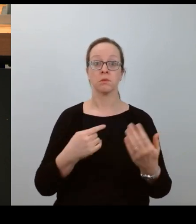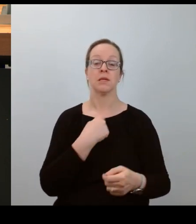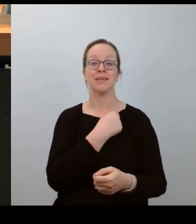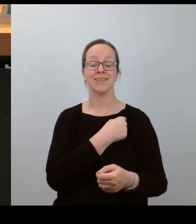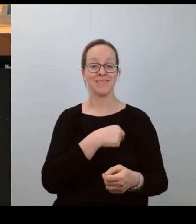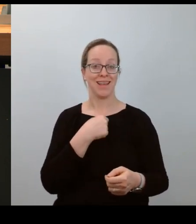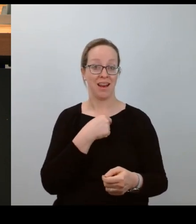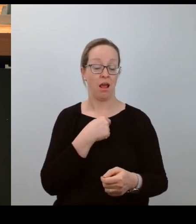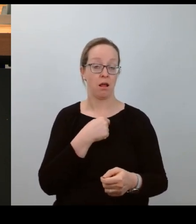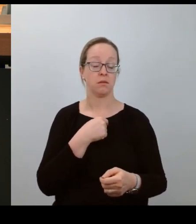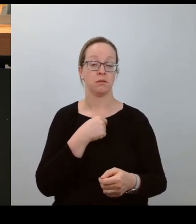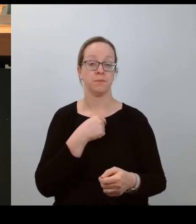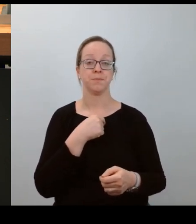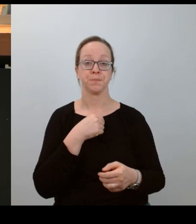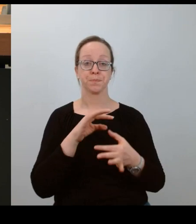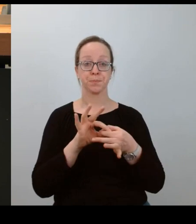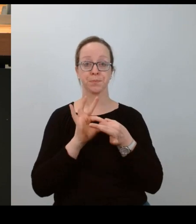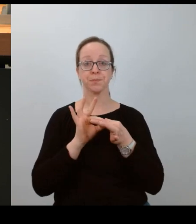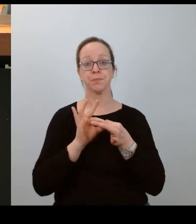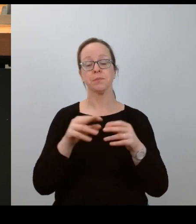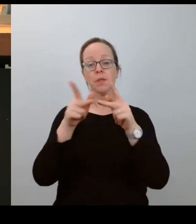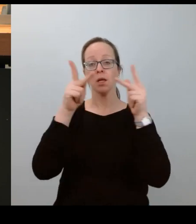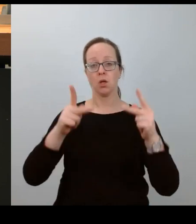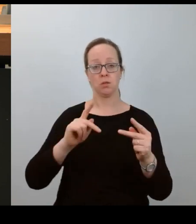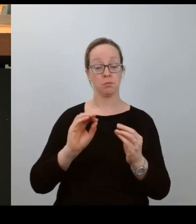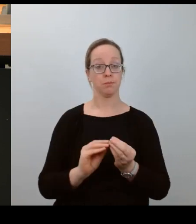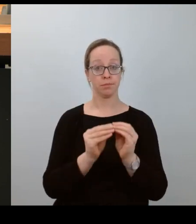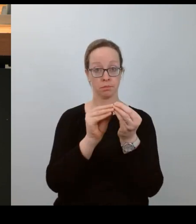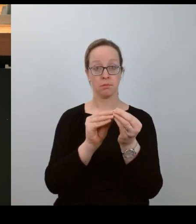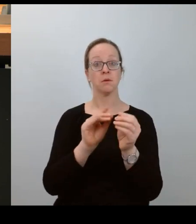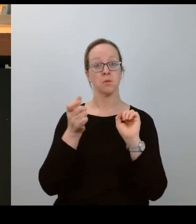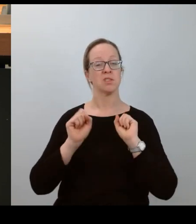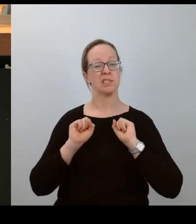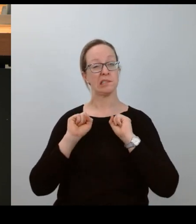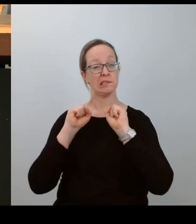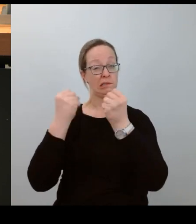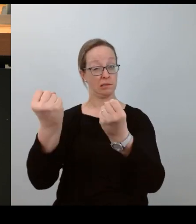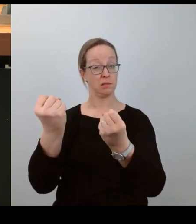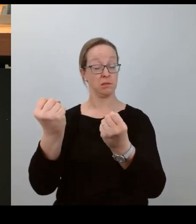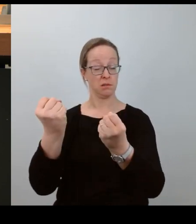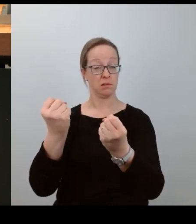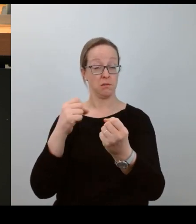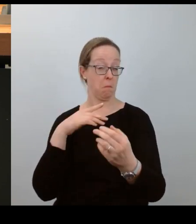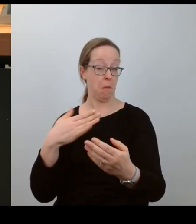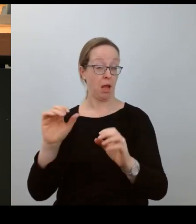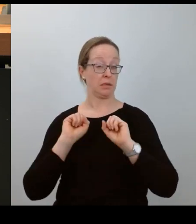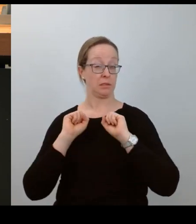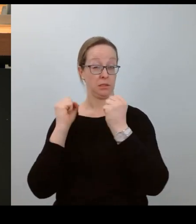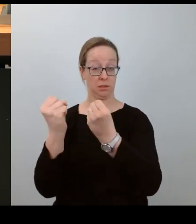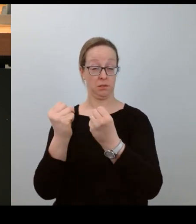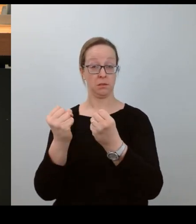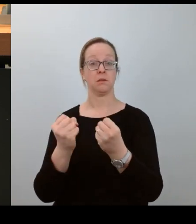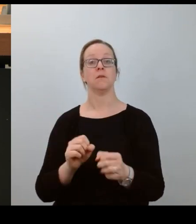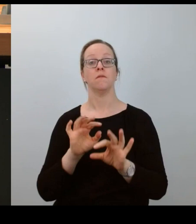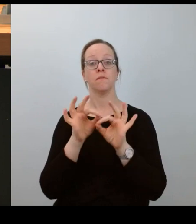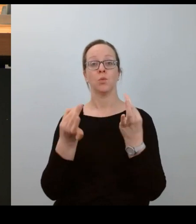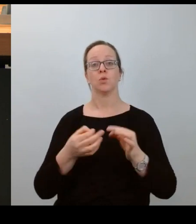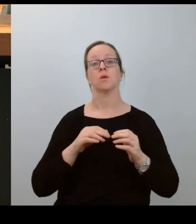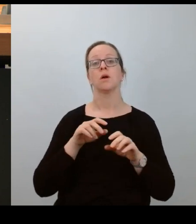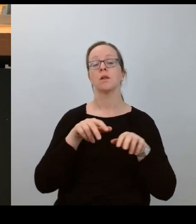hat sich bemüht, aber es war nicht ausreichend so, wie man es immer so schön liest. Und damit ist im Prinzip alles schon gesagt, was schief gelaufen ist.